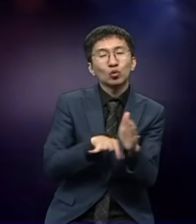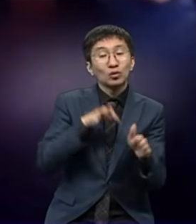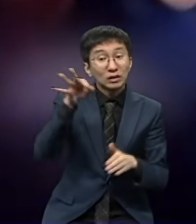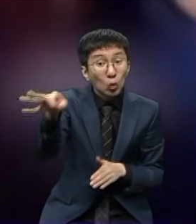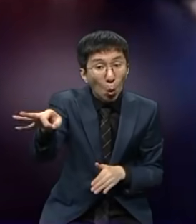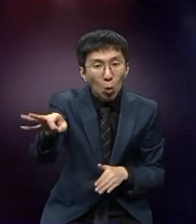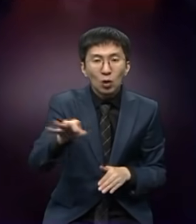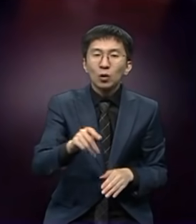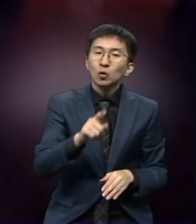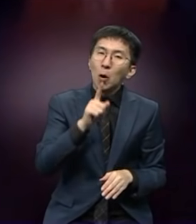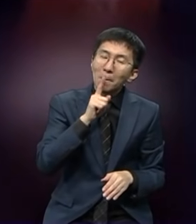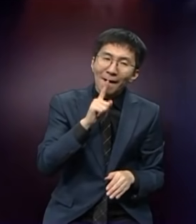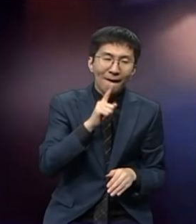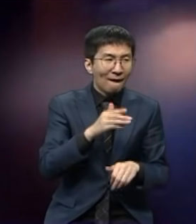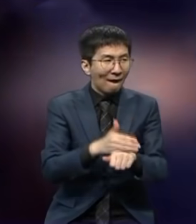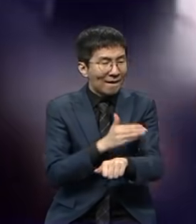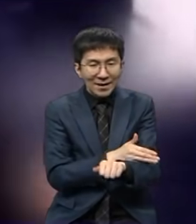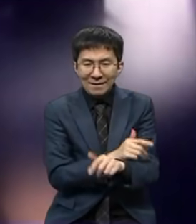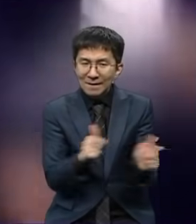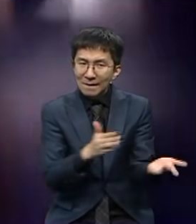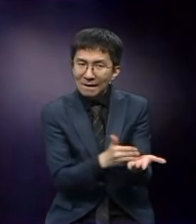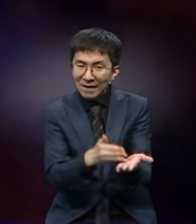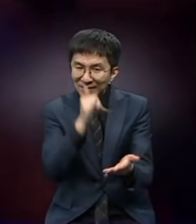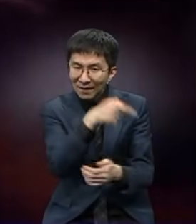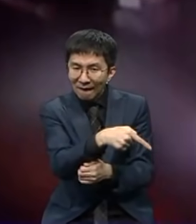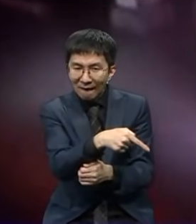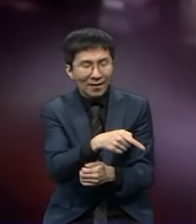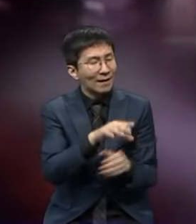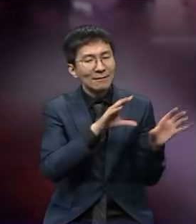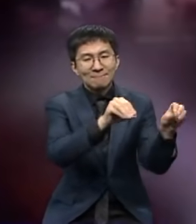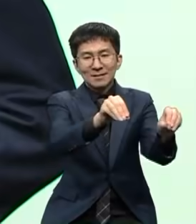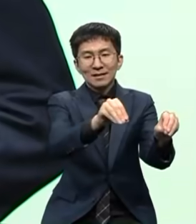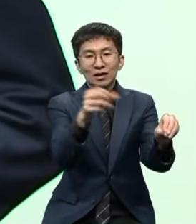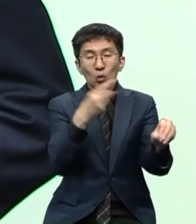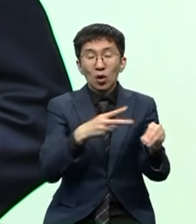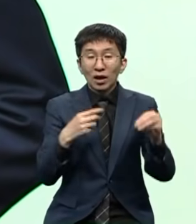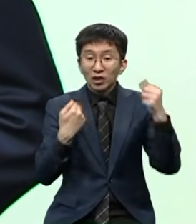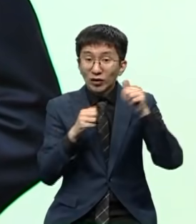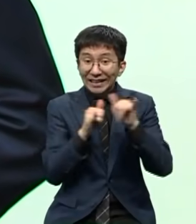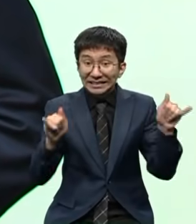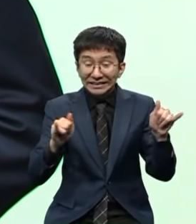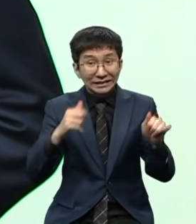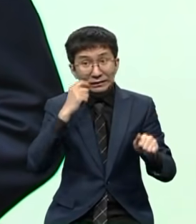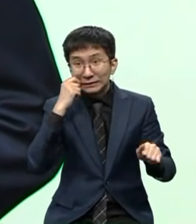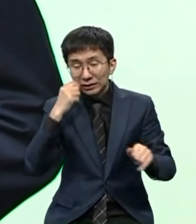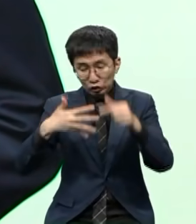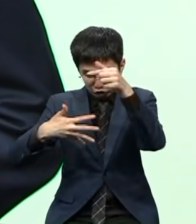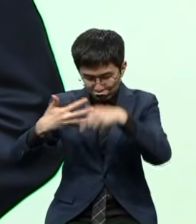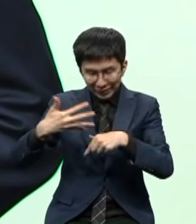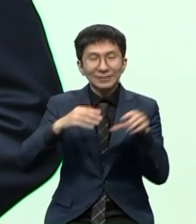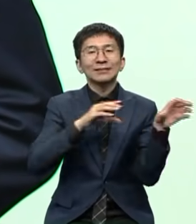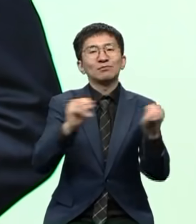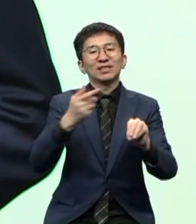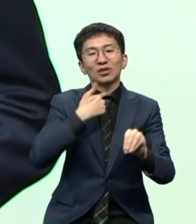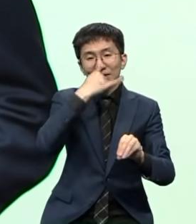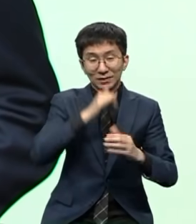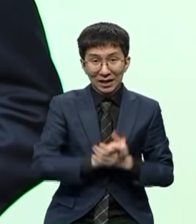것들을 금지하고 연예인 인기 순위 발표도 금지했습니다. 중국 관영 매체는 일부 한국 기획사들이